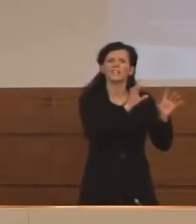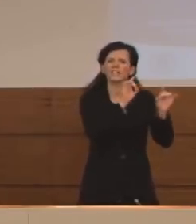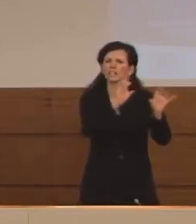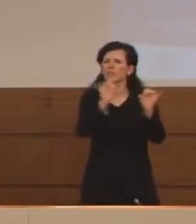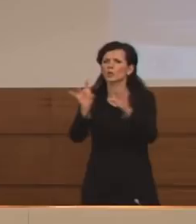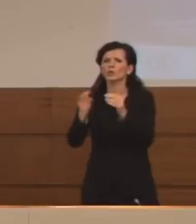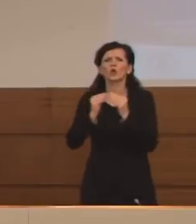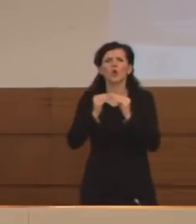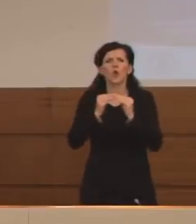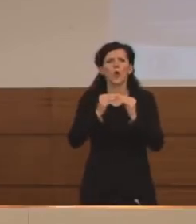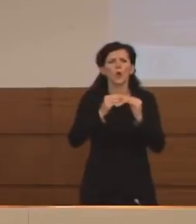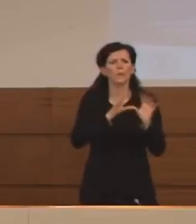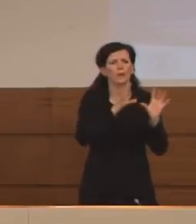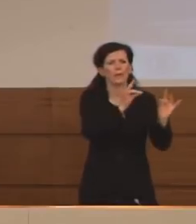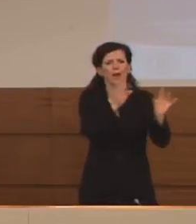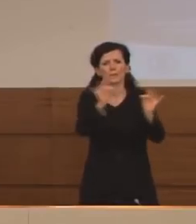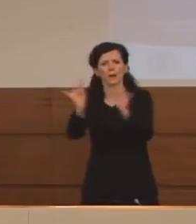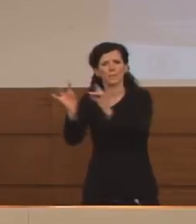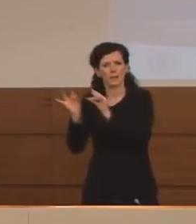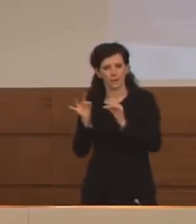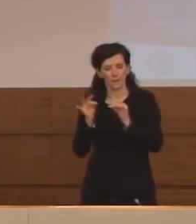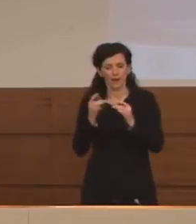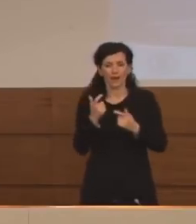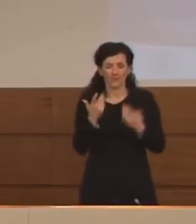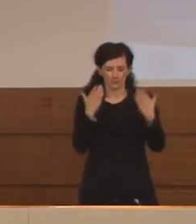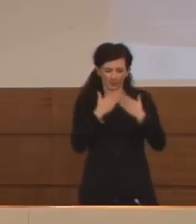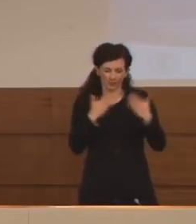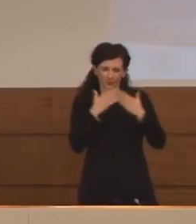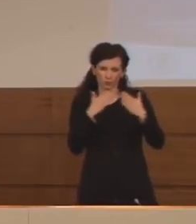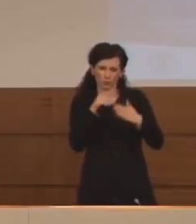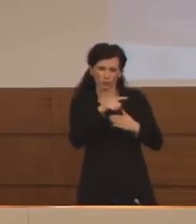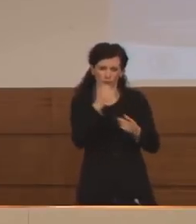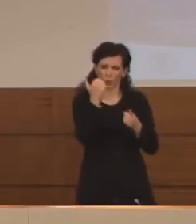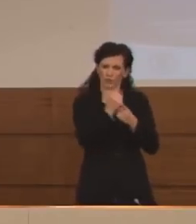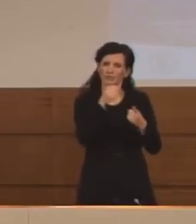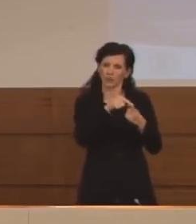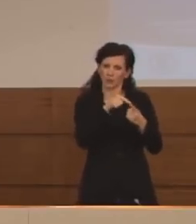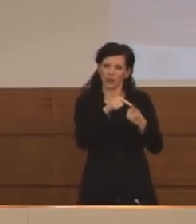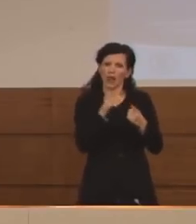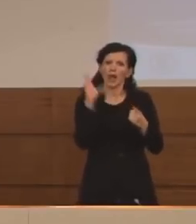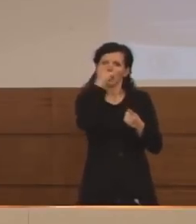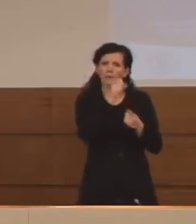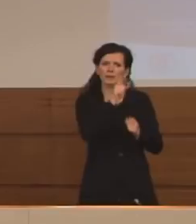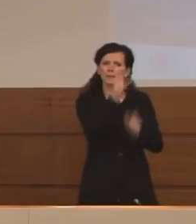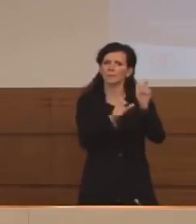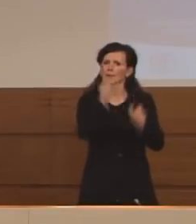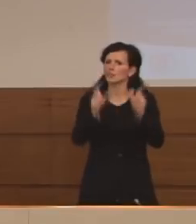Perché? Perché facendo uno studio di sieroprevalenza si può vedere quante persone sono state esposte al virus.